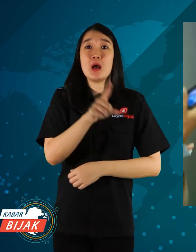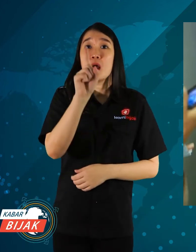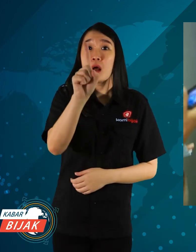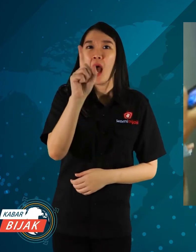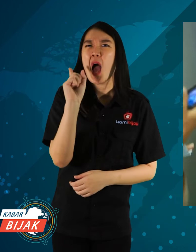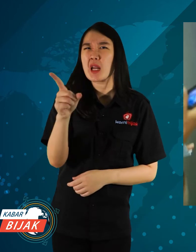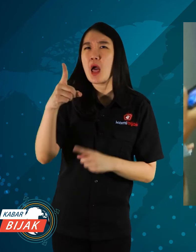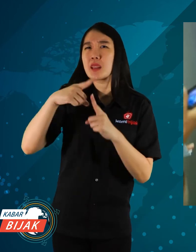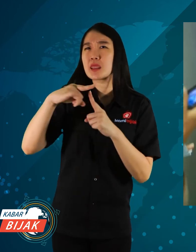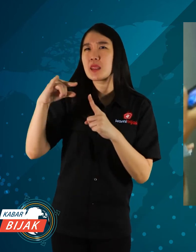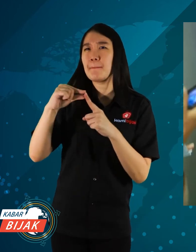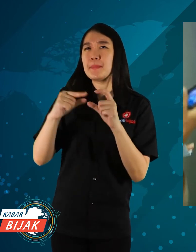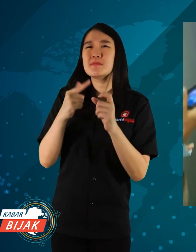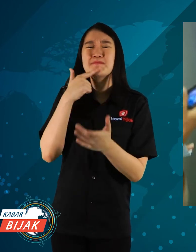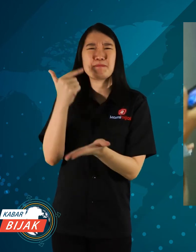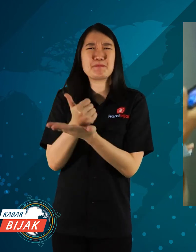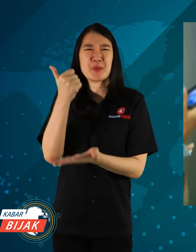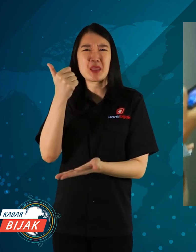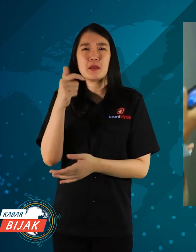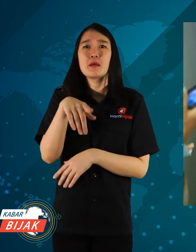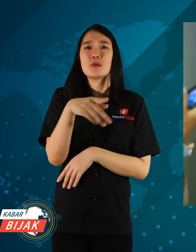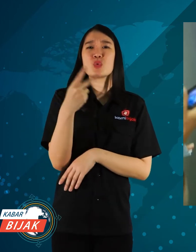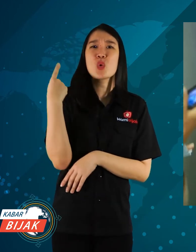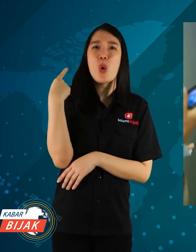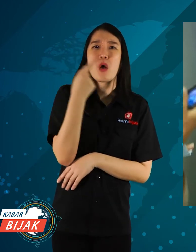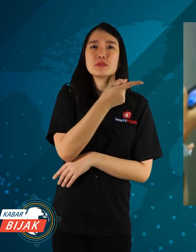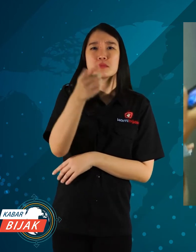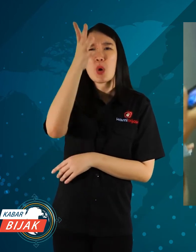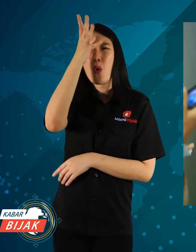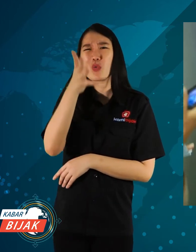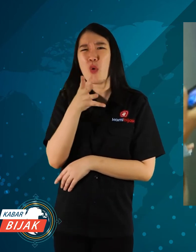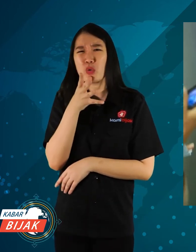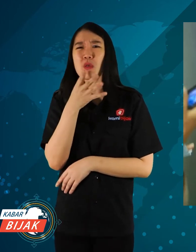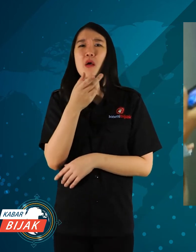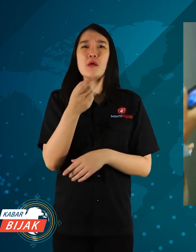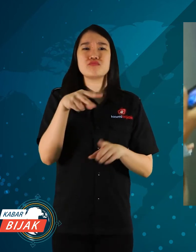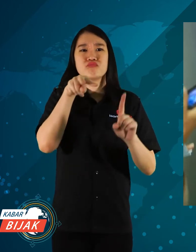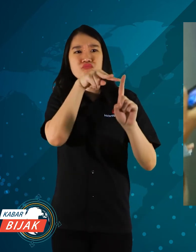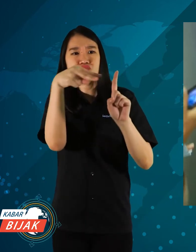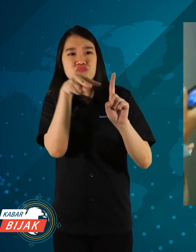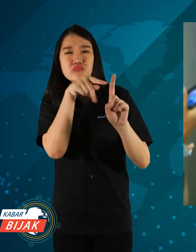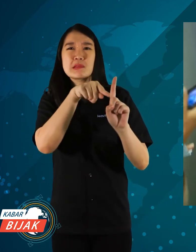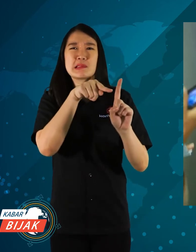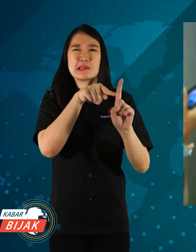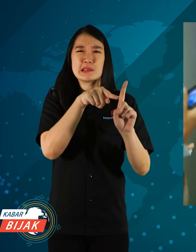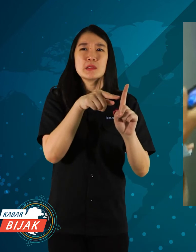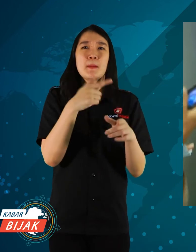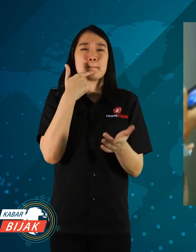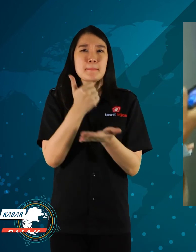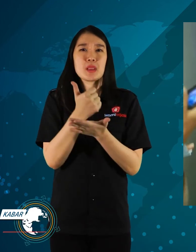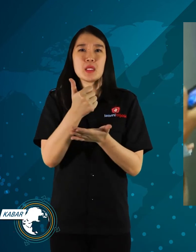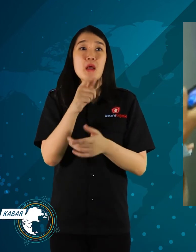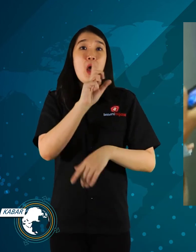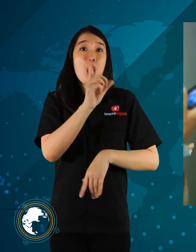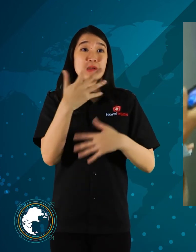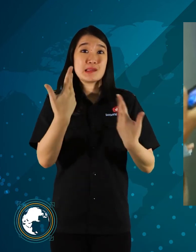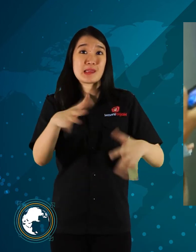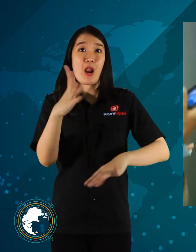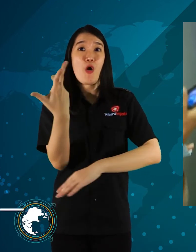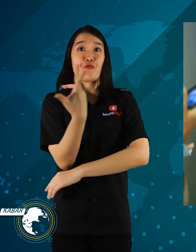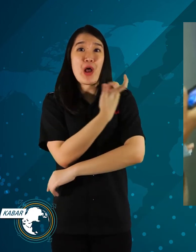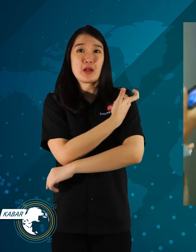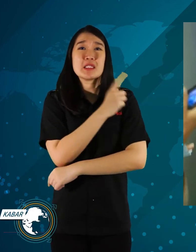Ada tips penting, orangtua tolong memantau kondisi anak setelah vaksinasi,